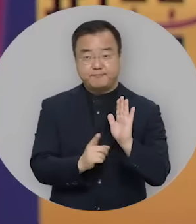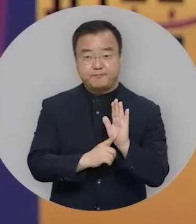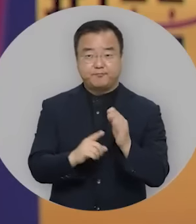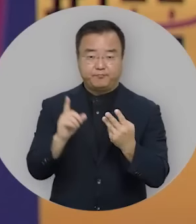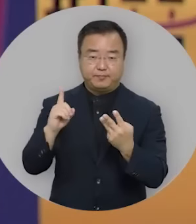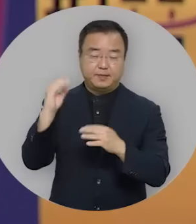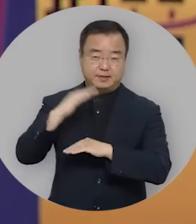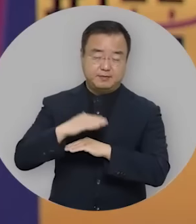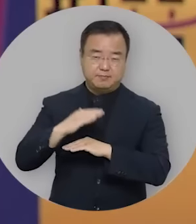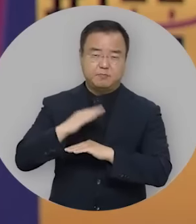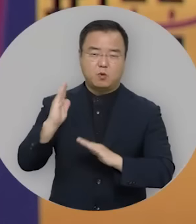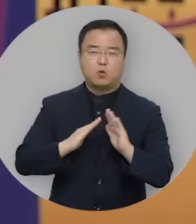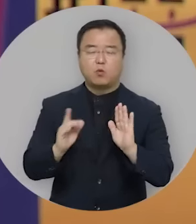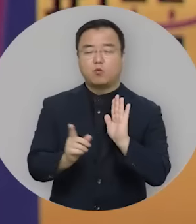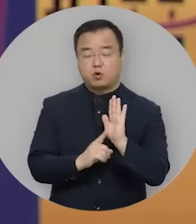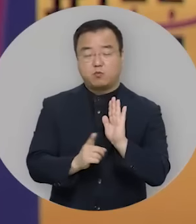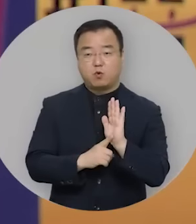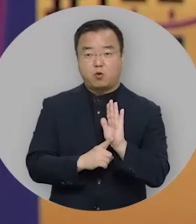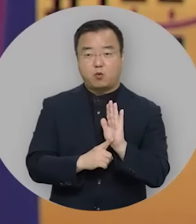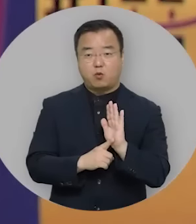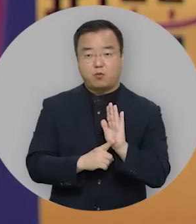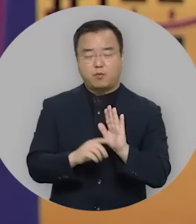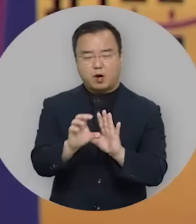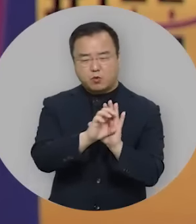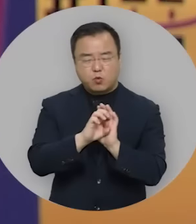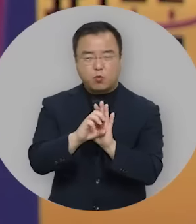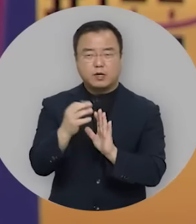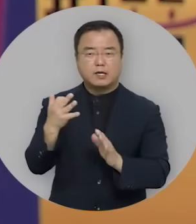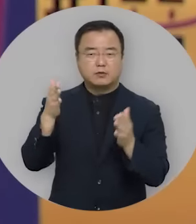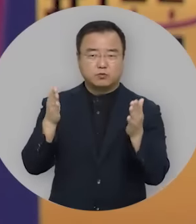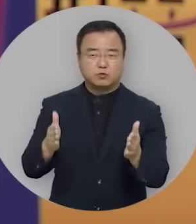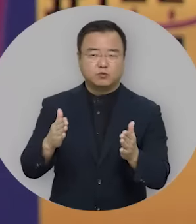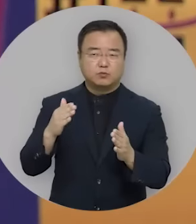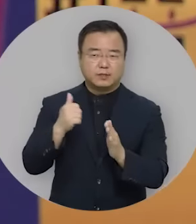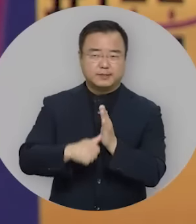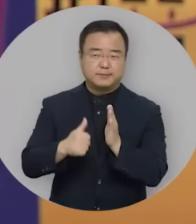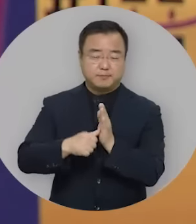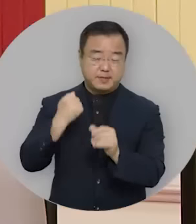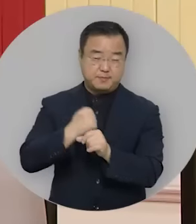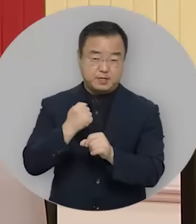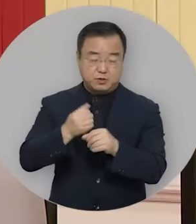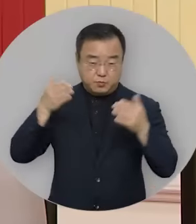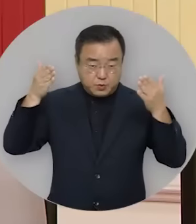3D프린팅을 하는 공모전인데 이게 코로나다 보니까 작품을 만드는 데 초점을 맞추는 게 아니고